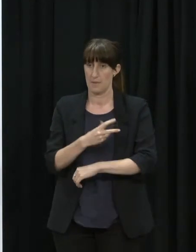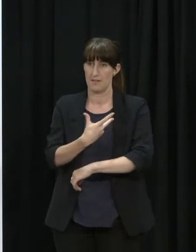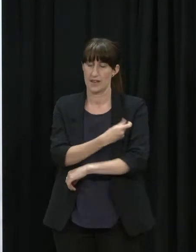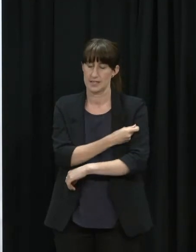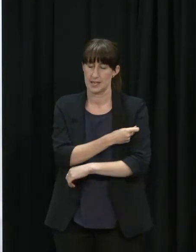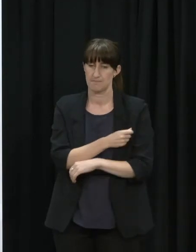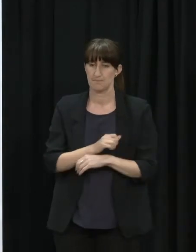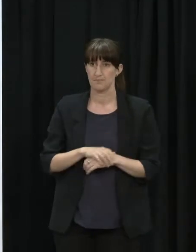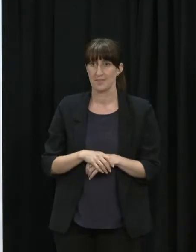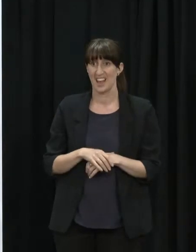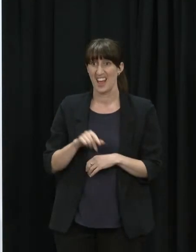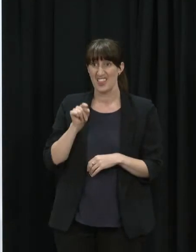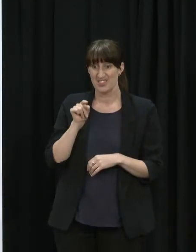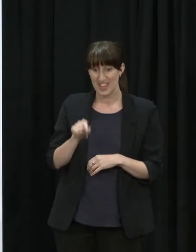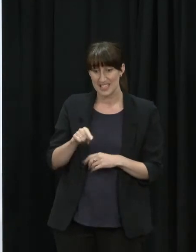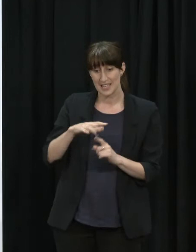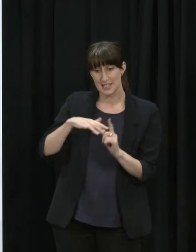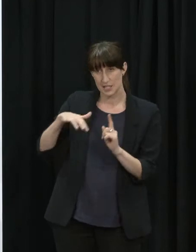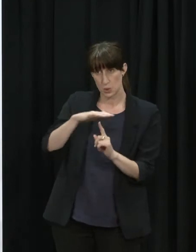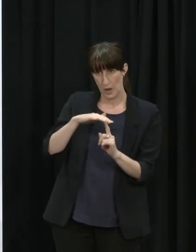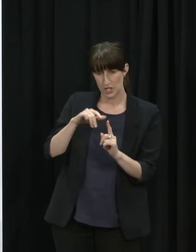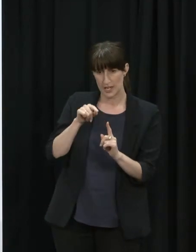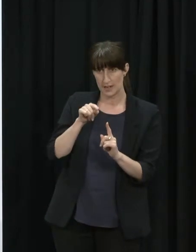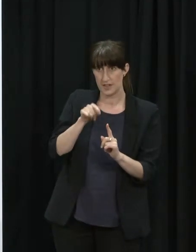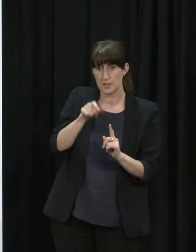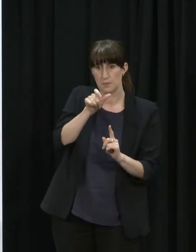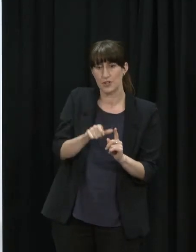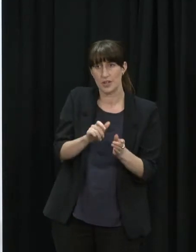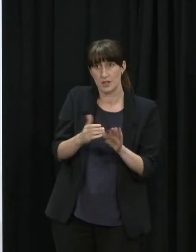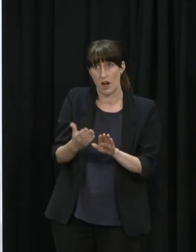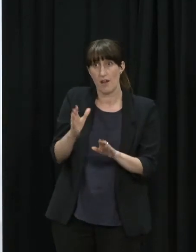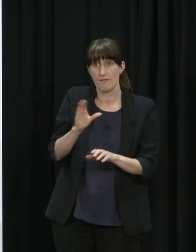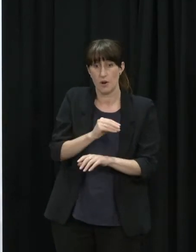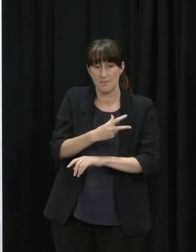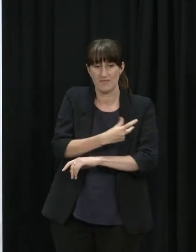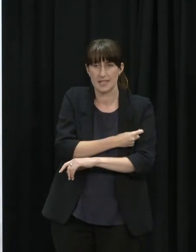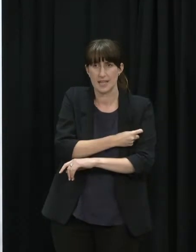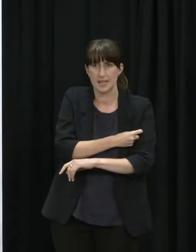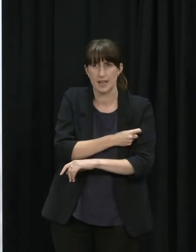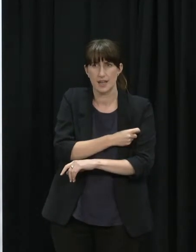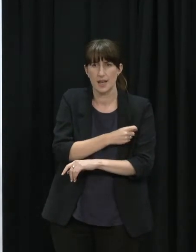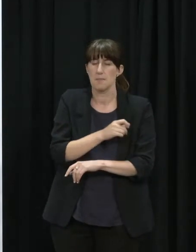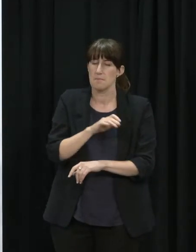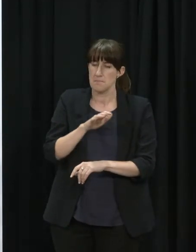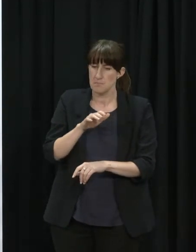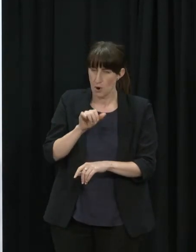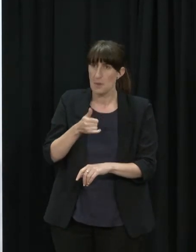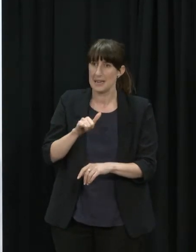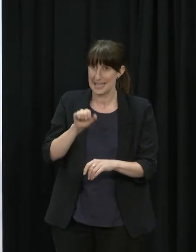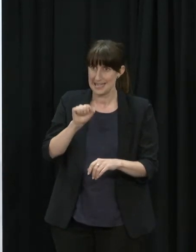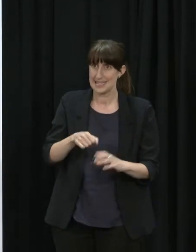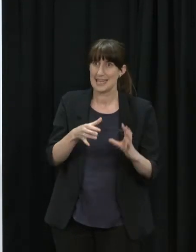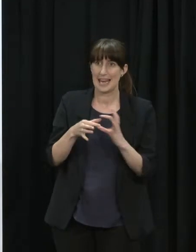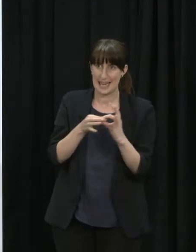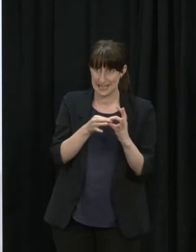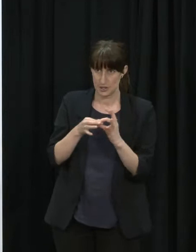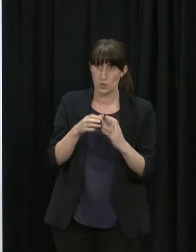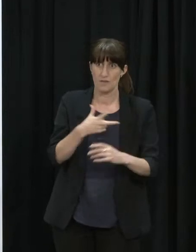ki o raatau arotake. Ko ta